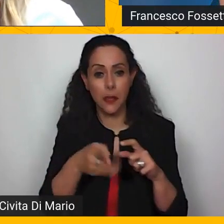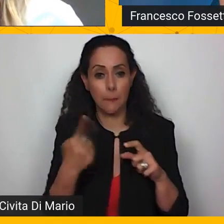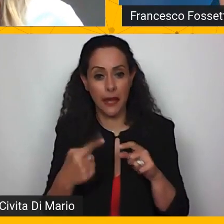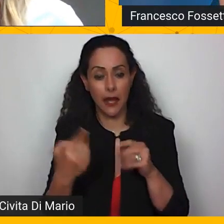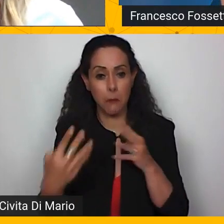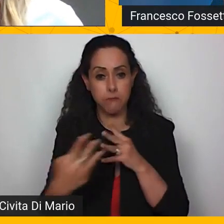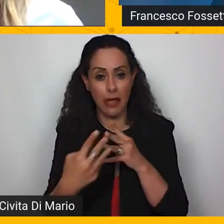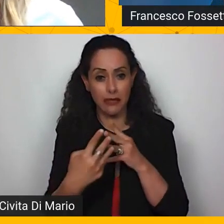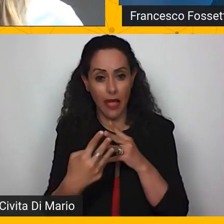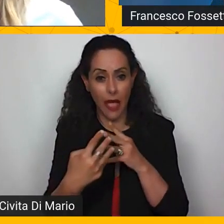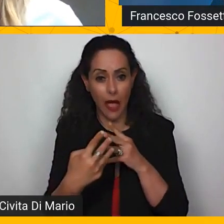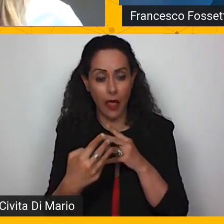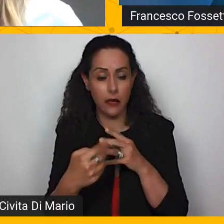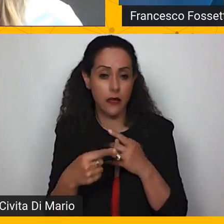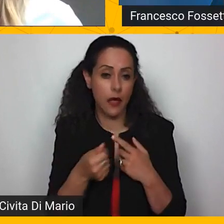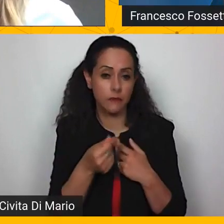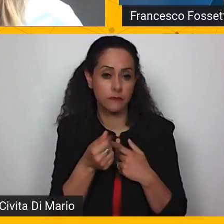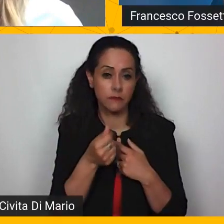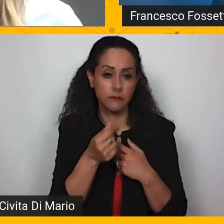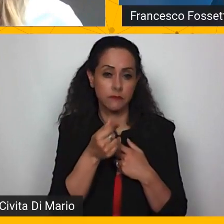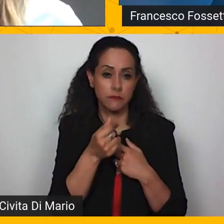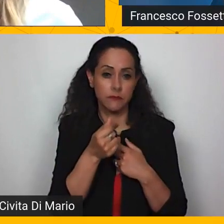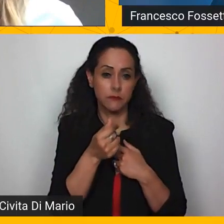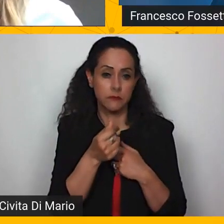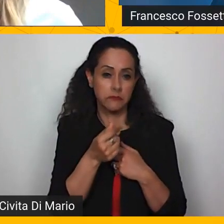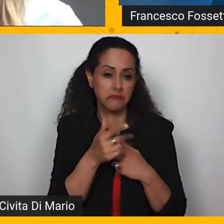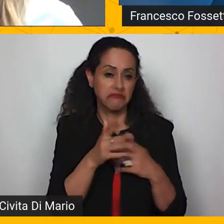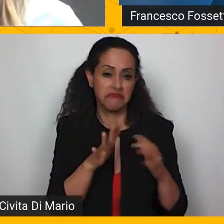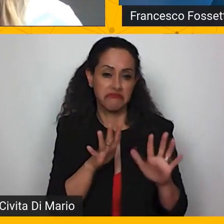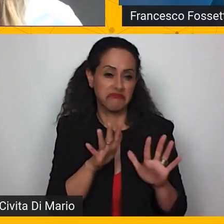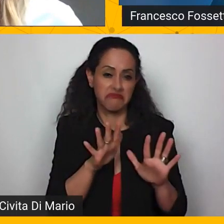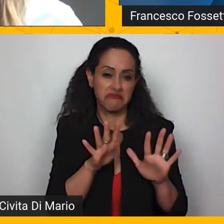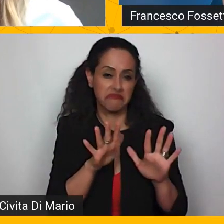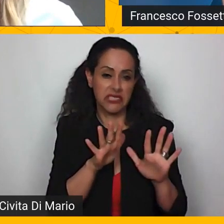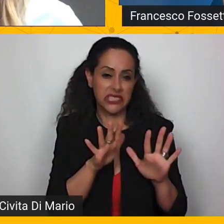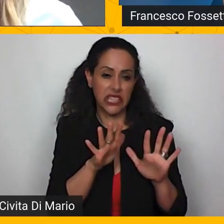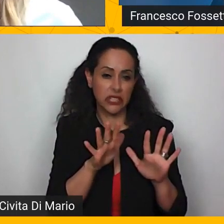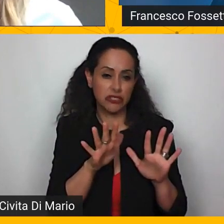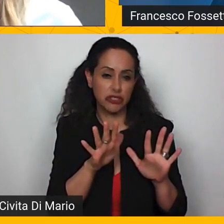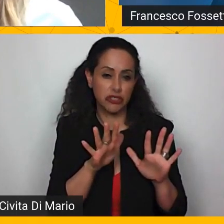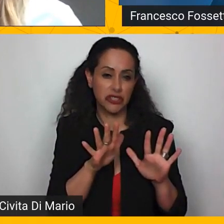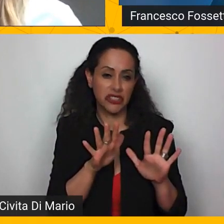di solito ci si muove ehm